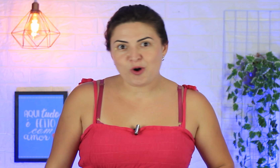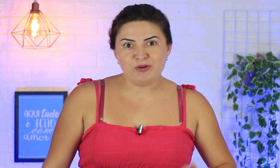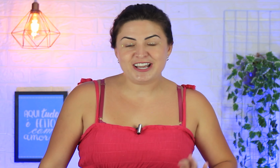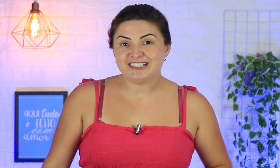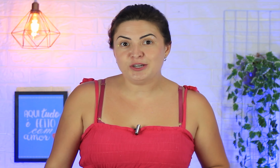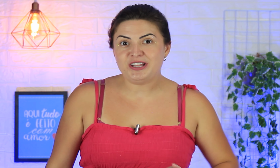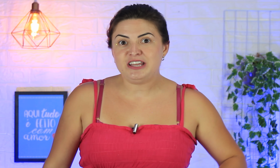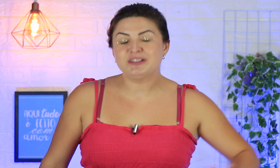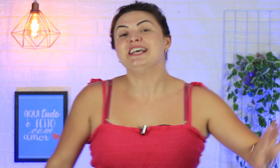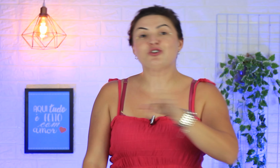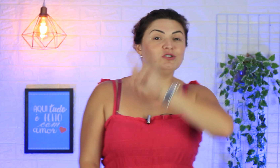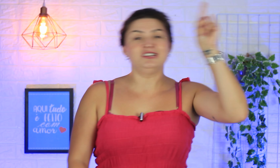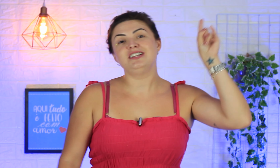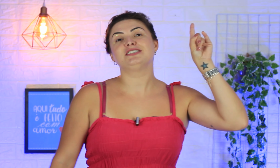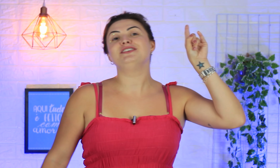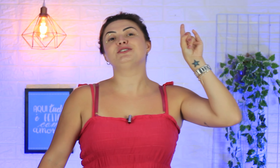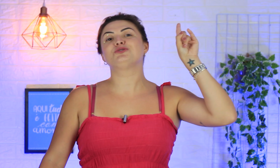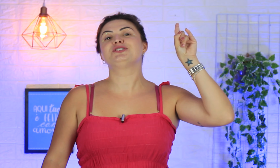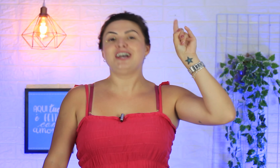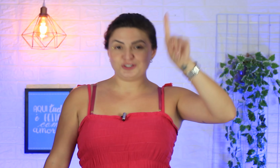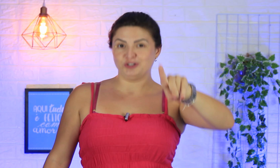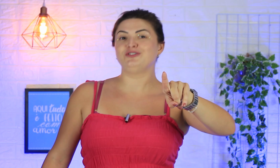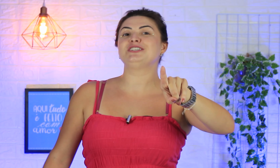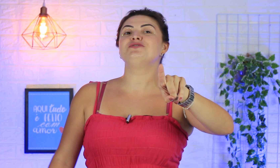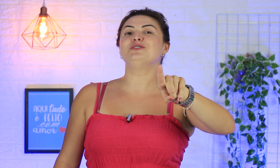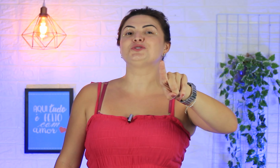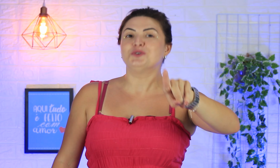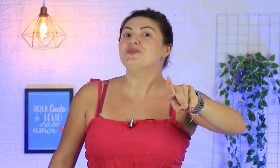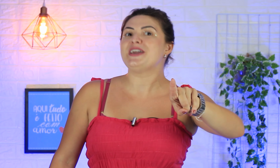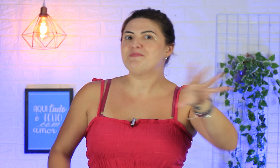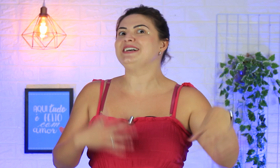comunicação em Libras que com certeza vai ser um sucesso quando você tiver um surdo aí Para